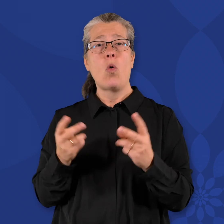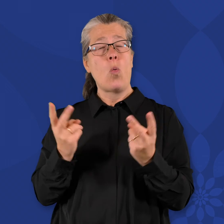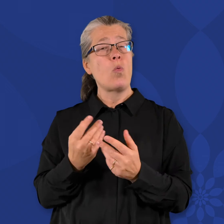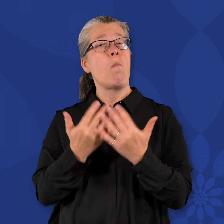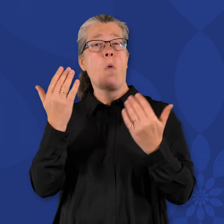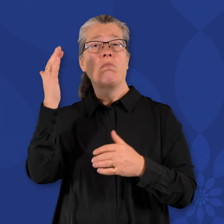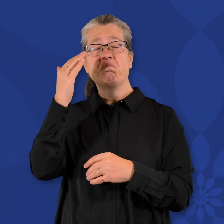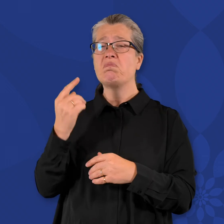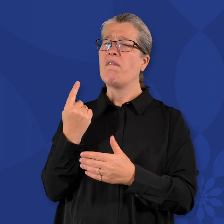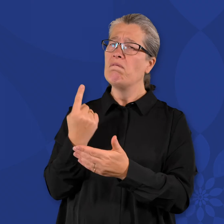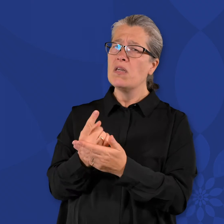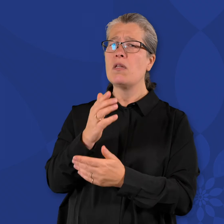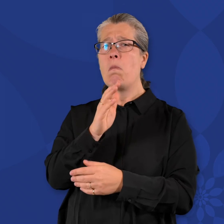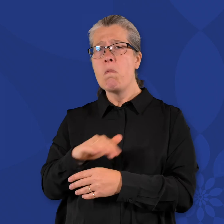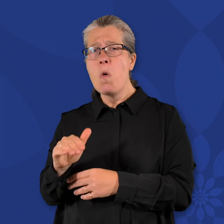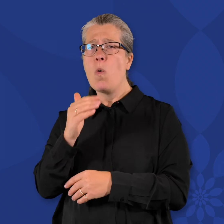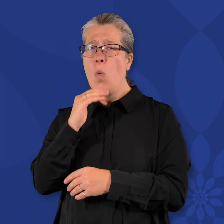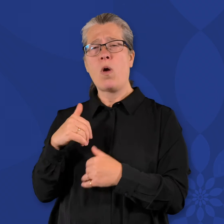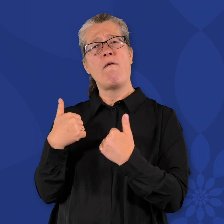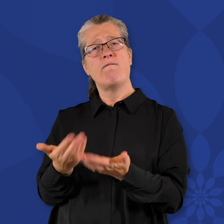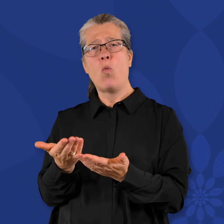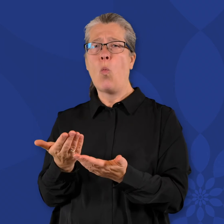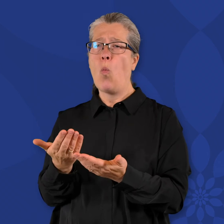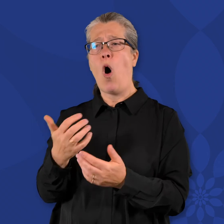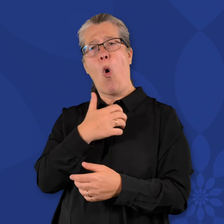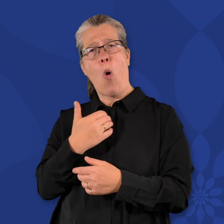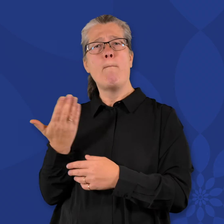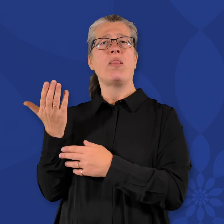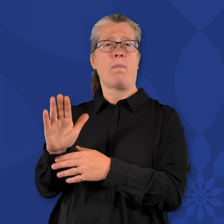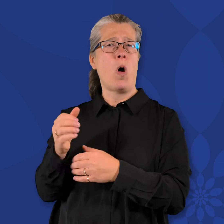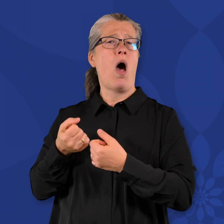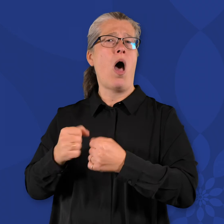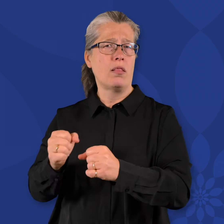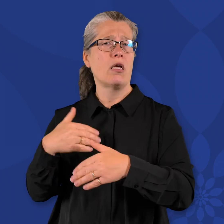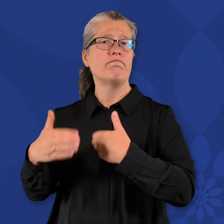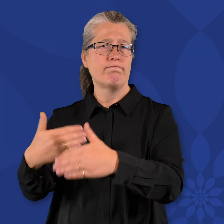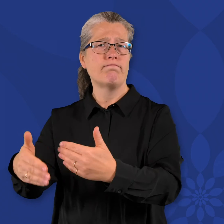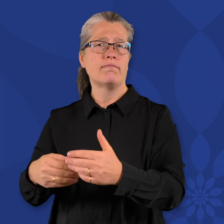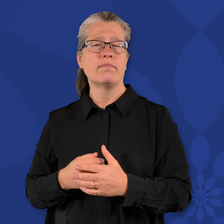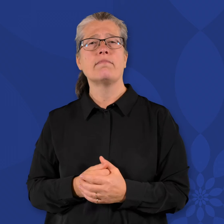Dessutom anses det viktigt att barn och unga får återuppta sina hobbyer.